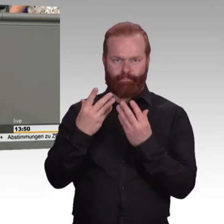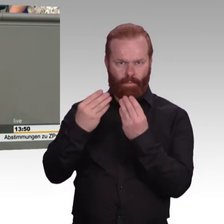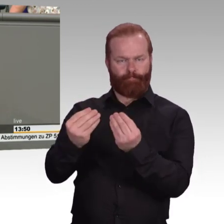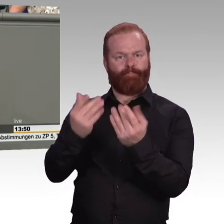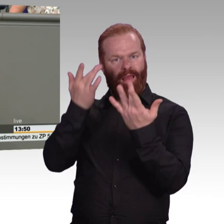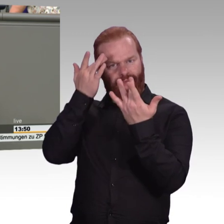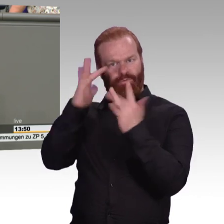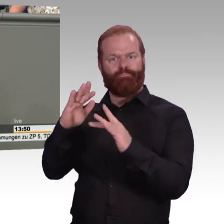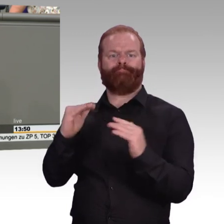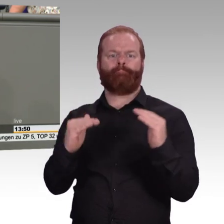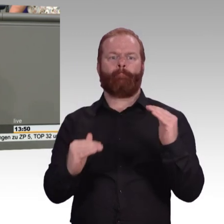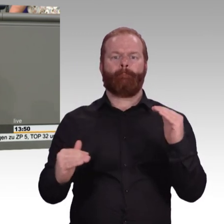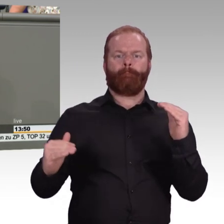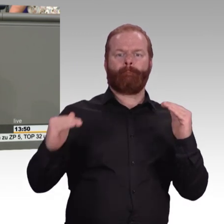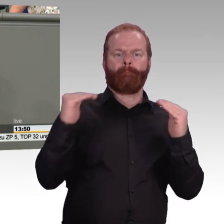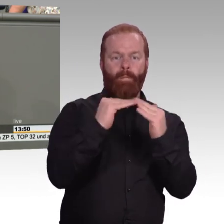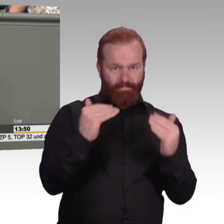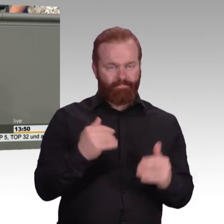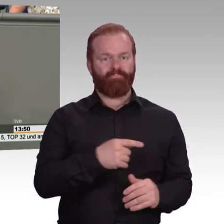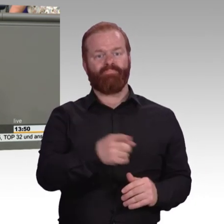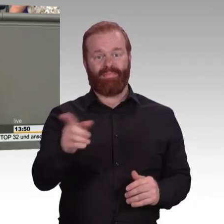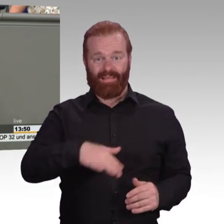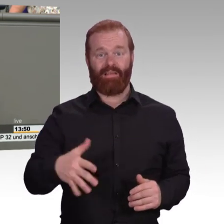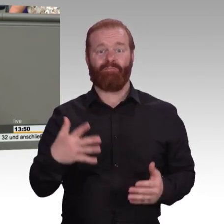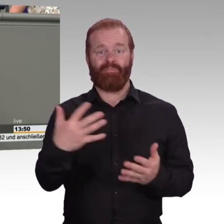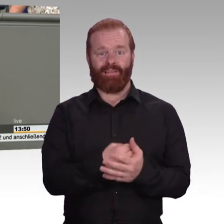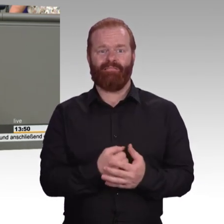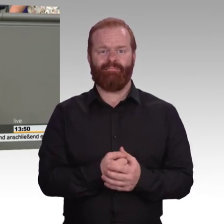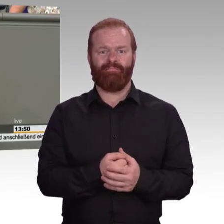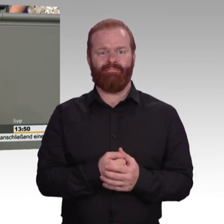Mit Kinderrechten im Grundgesetz ist dann jeder Tag Kindertag,